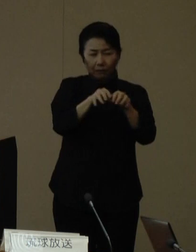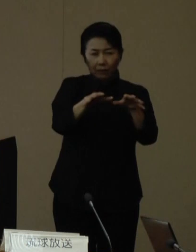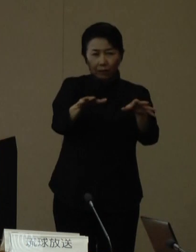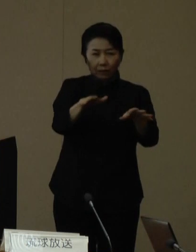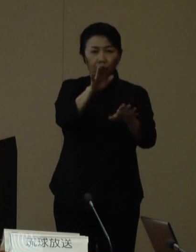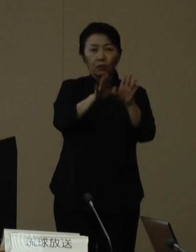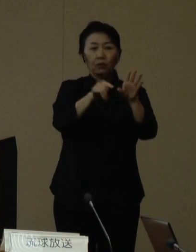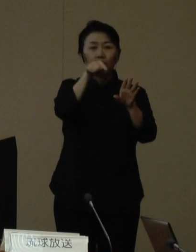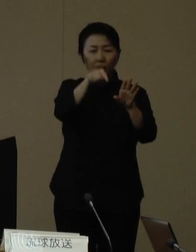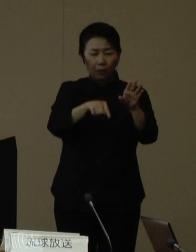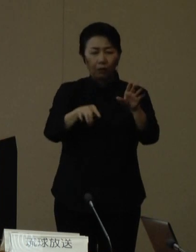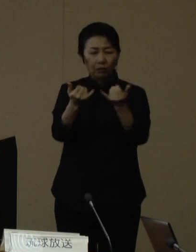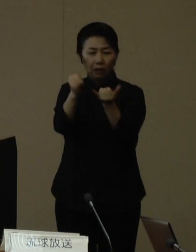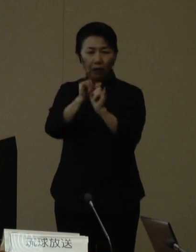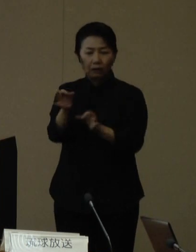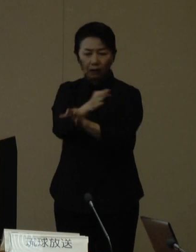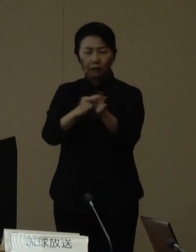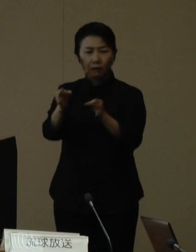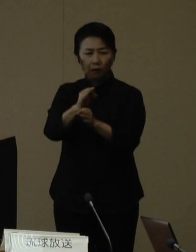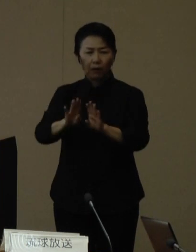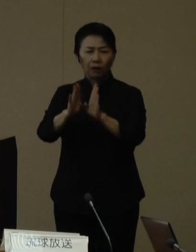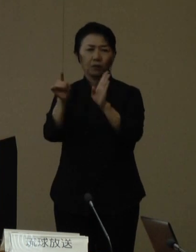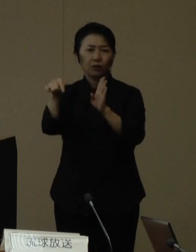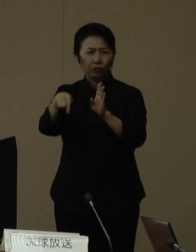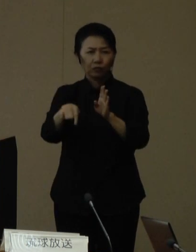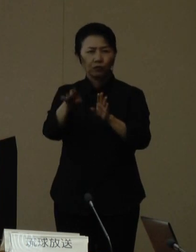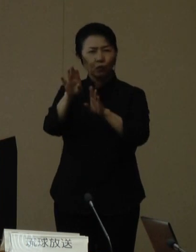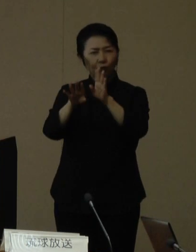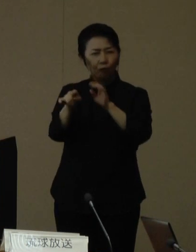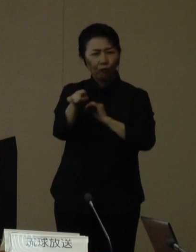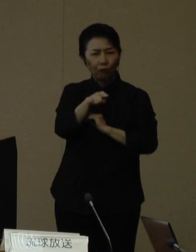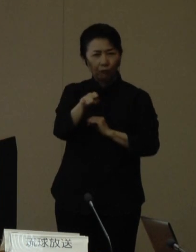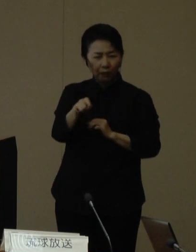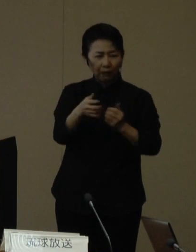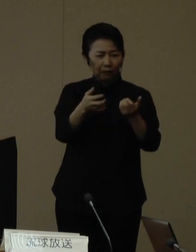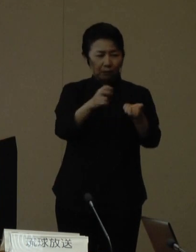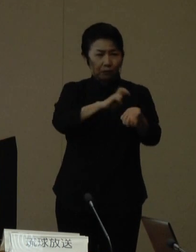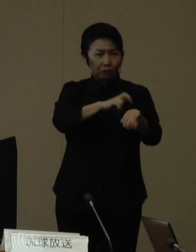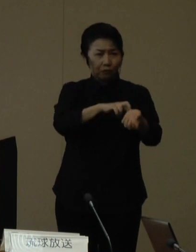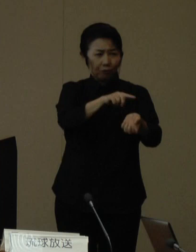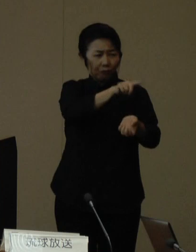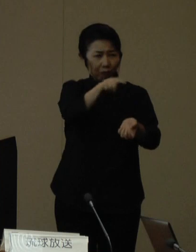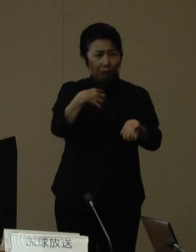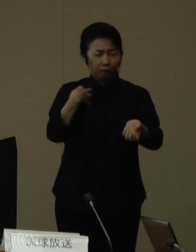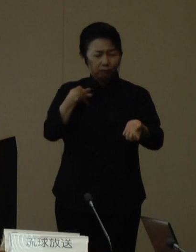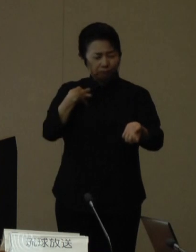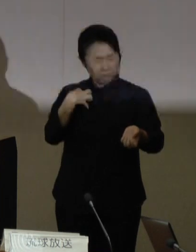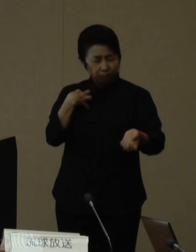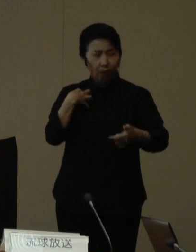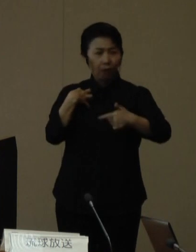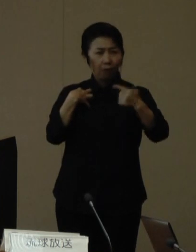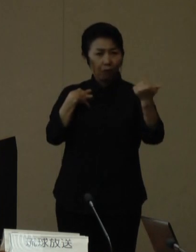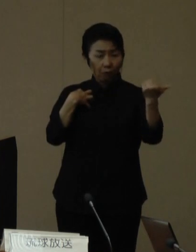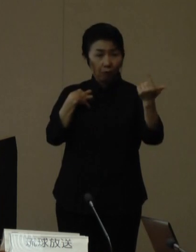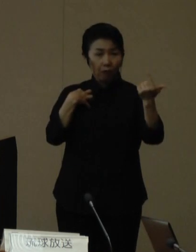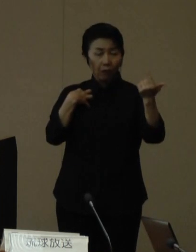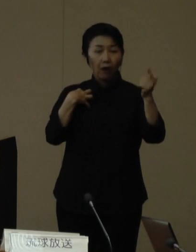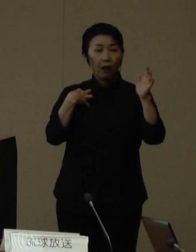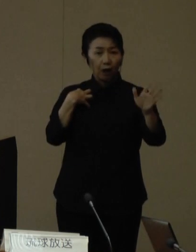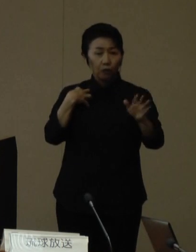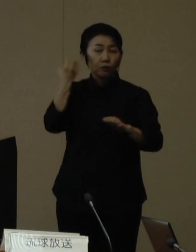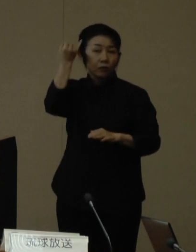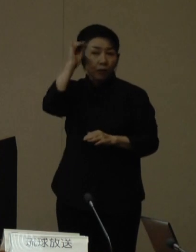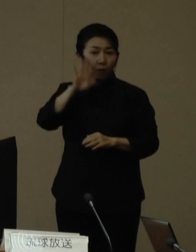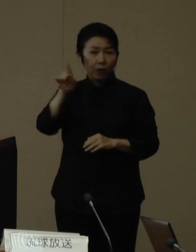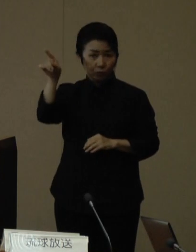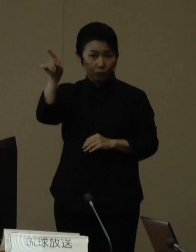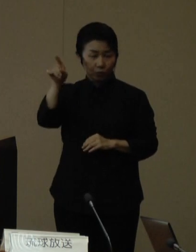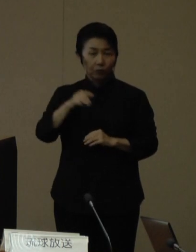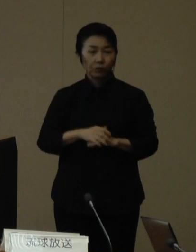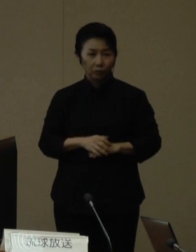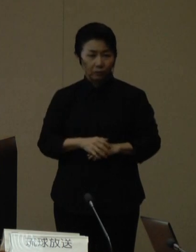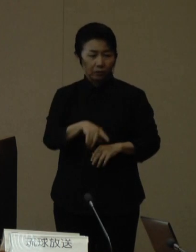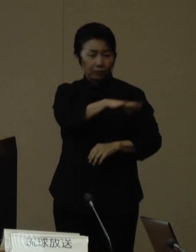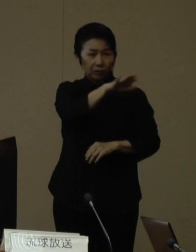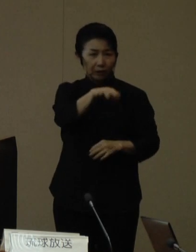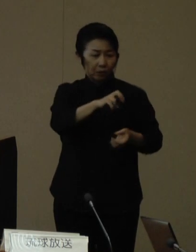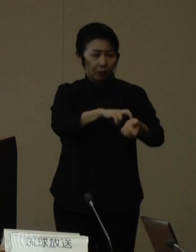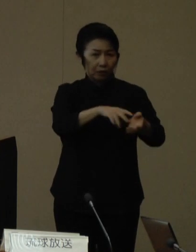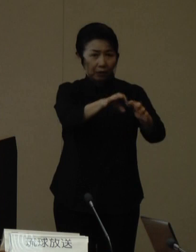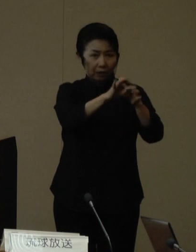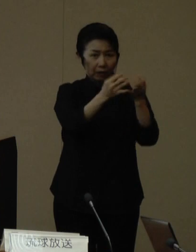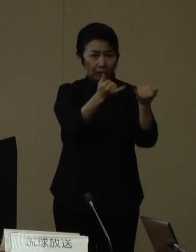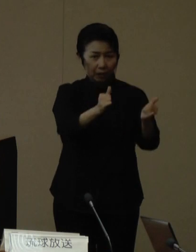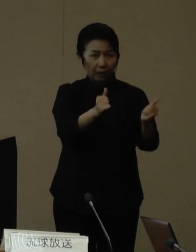社会経済活動を再開していく風潮に対して、医療従事者の負担感が増しているという意見もありました。 医療従事者の疲労はピークに達していると思われ、